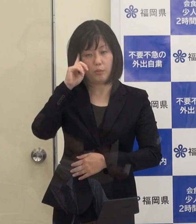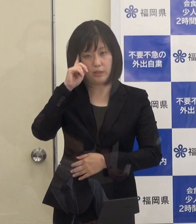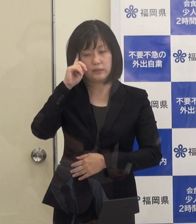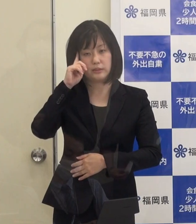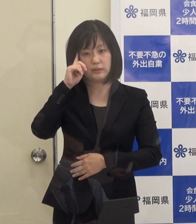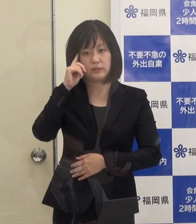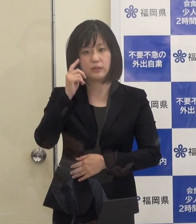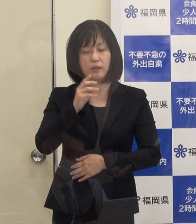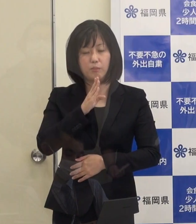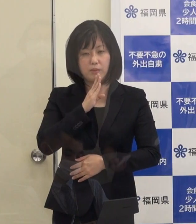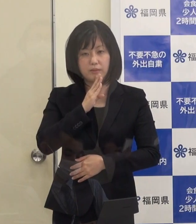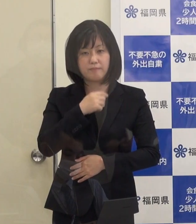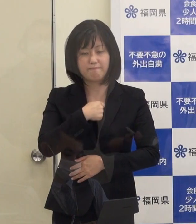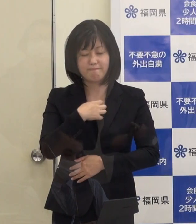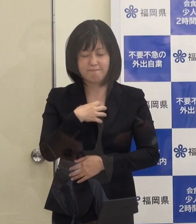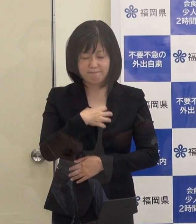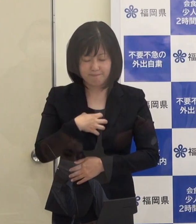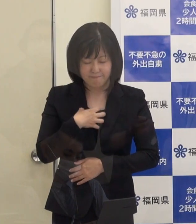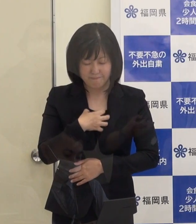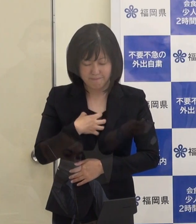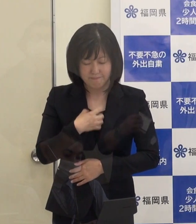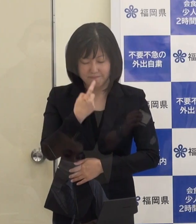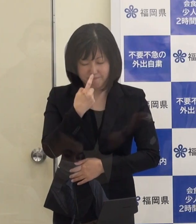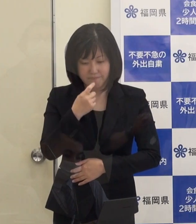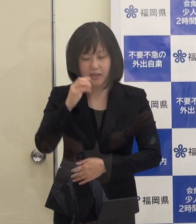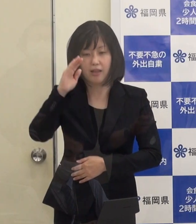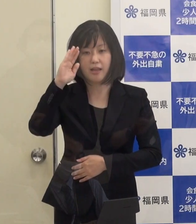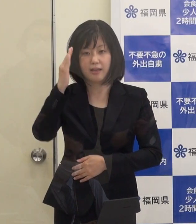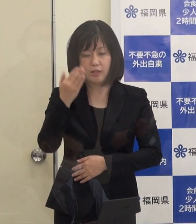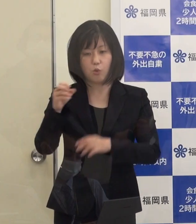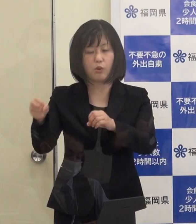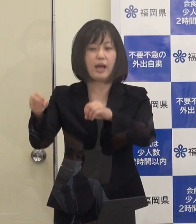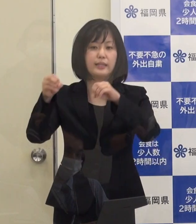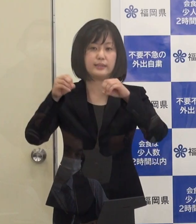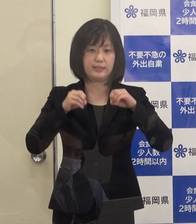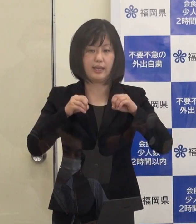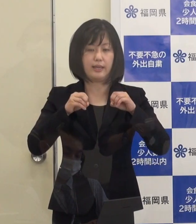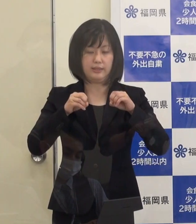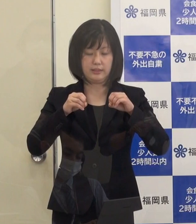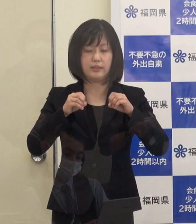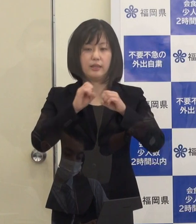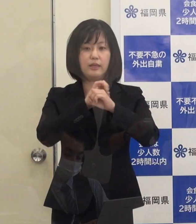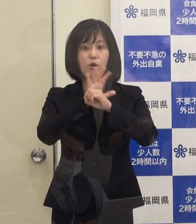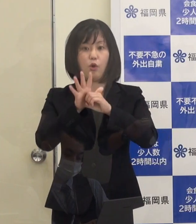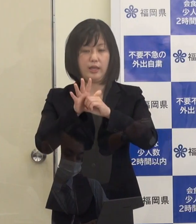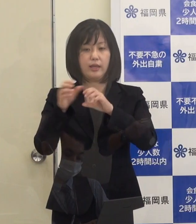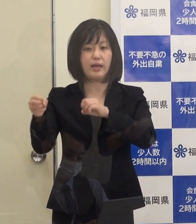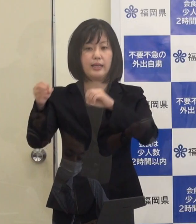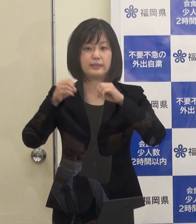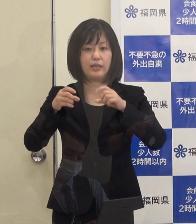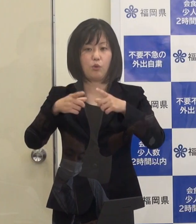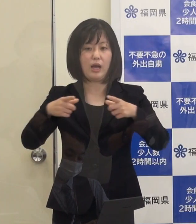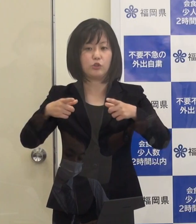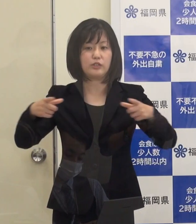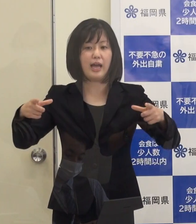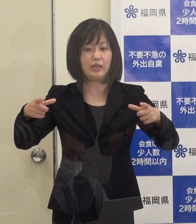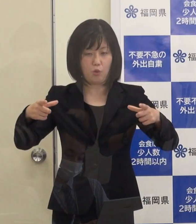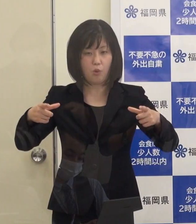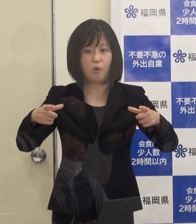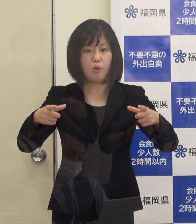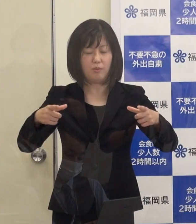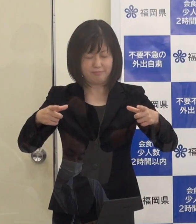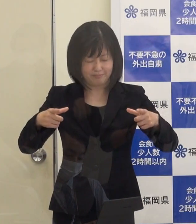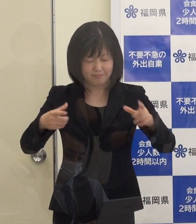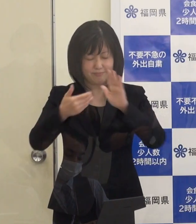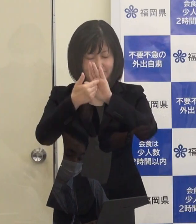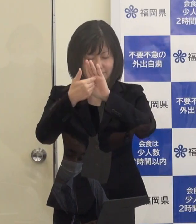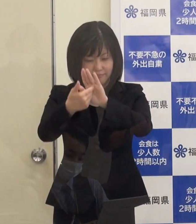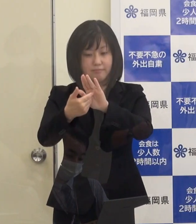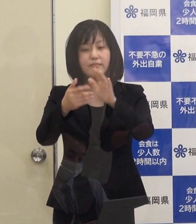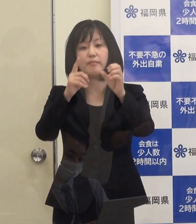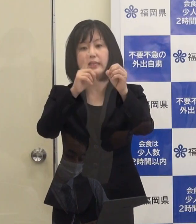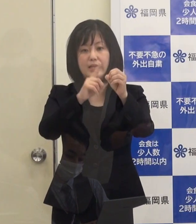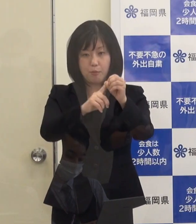誠に心苦しく思っておりますが 新型コロナウイルスの感染拡大を何としても食い止める 防止するために